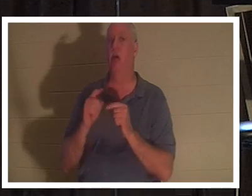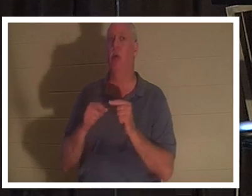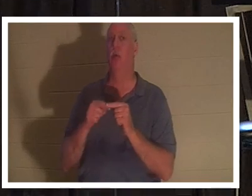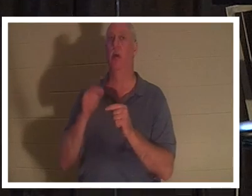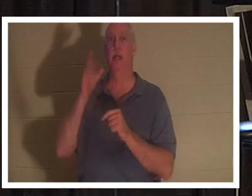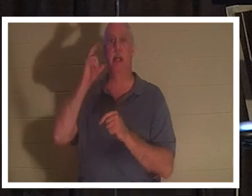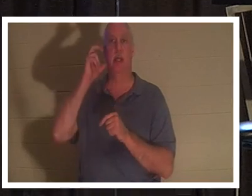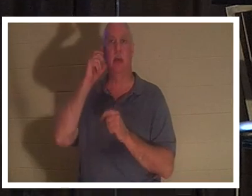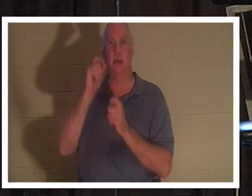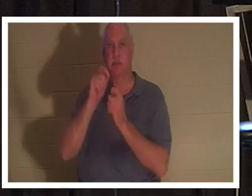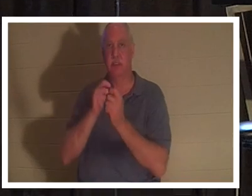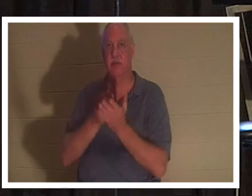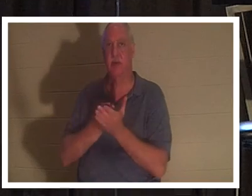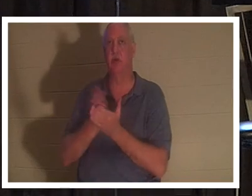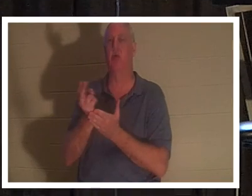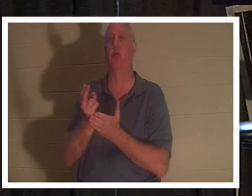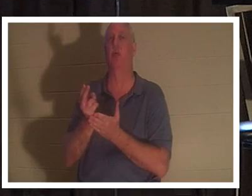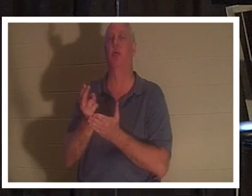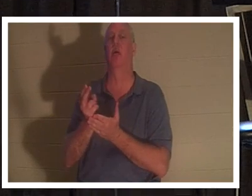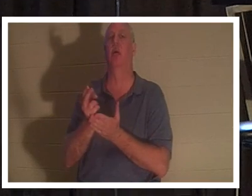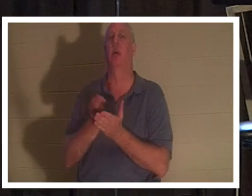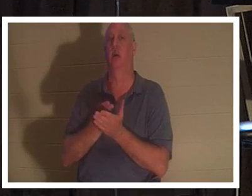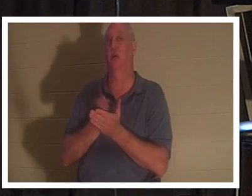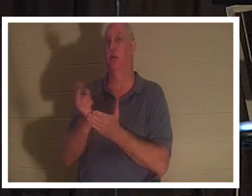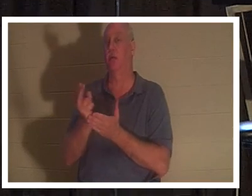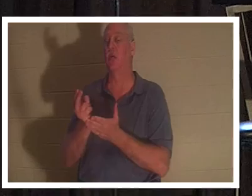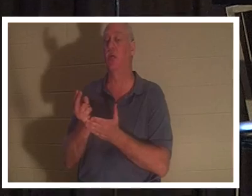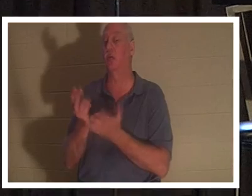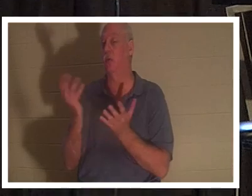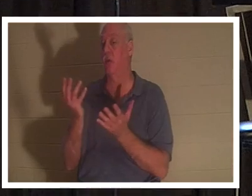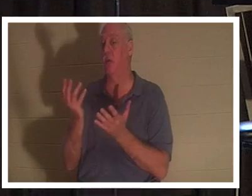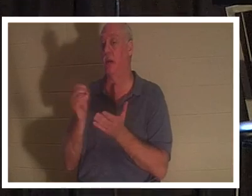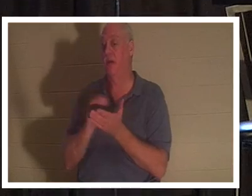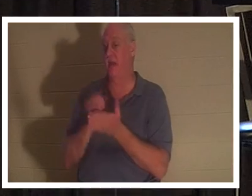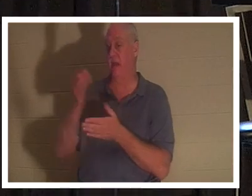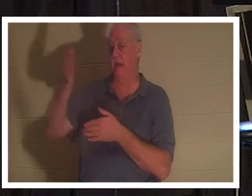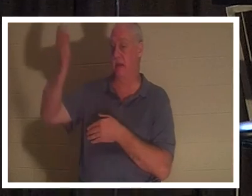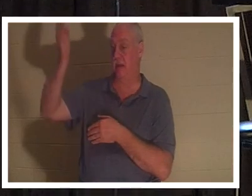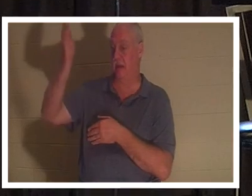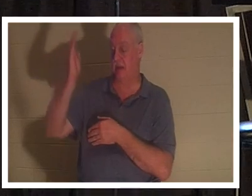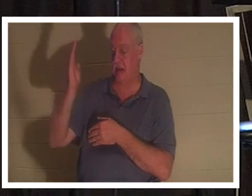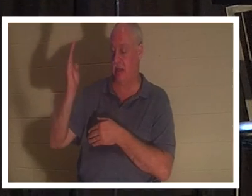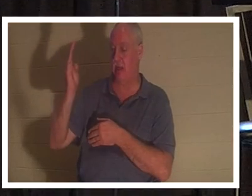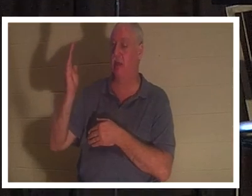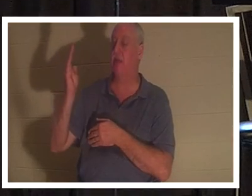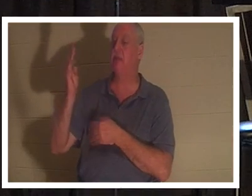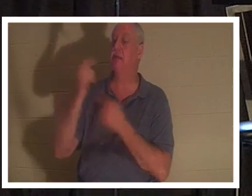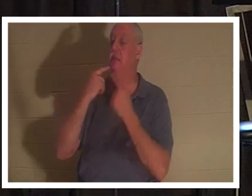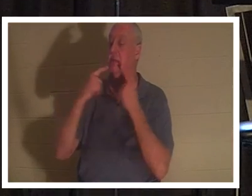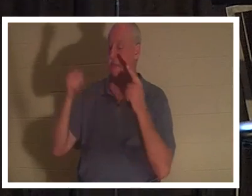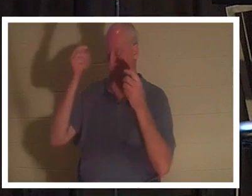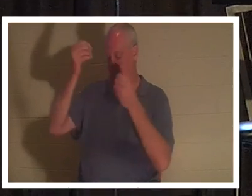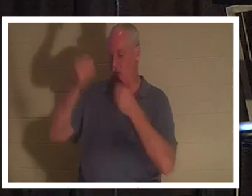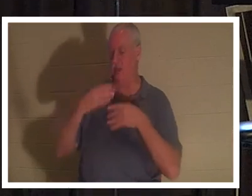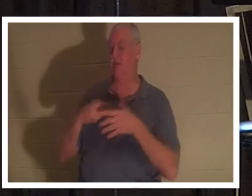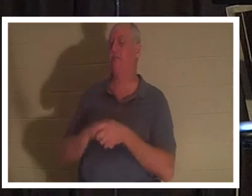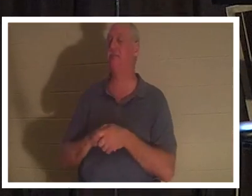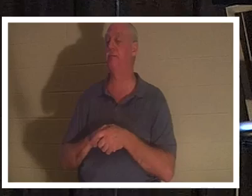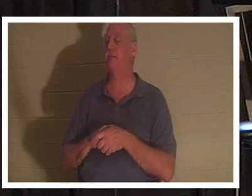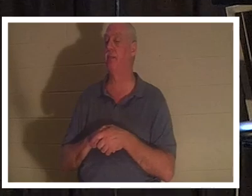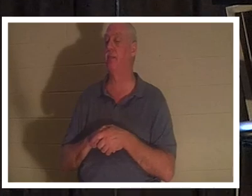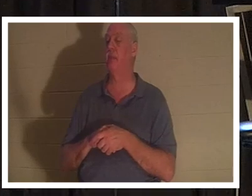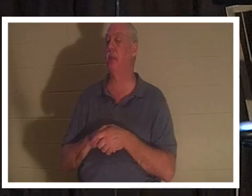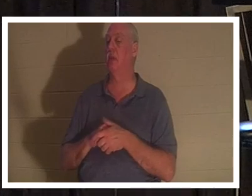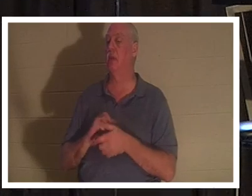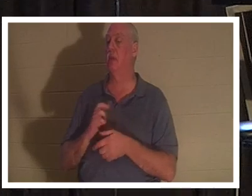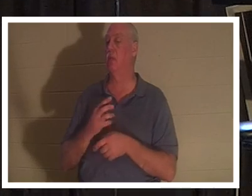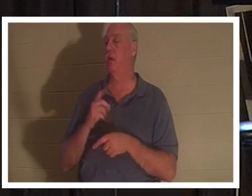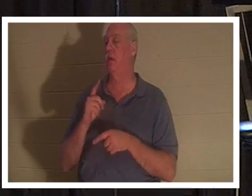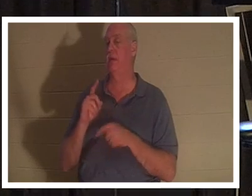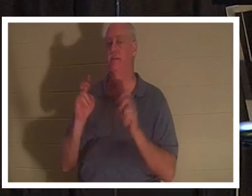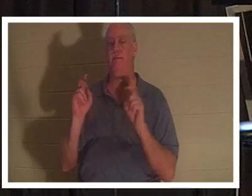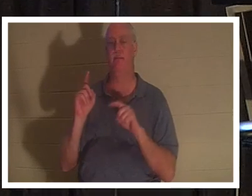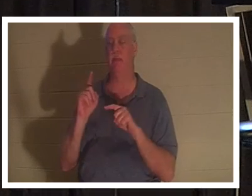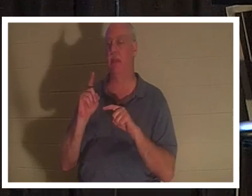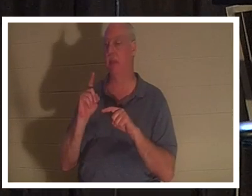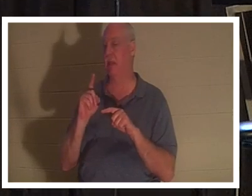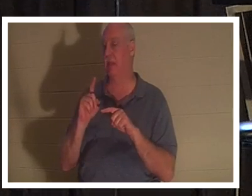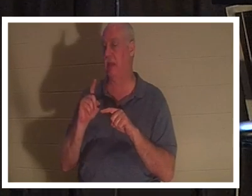。神が私たちに言う真実は、